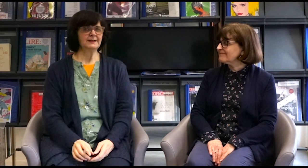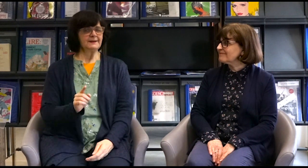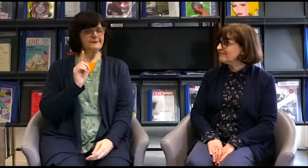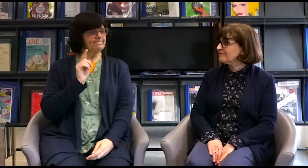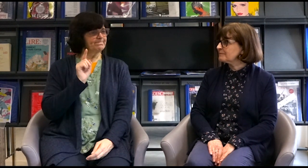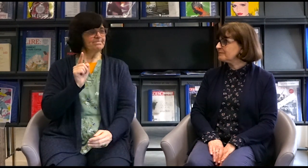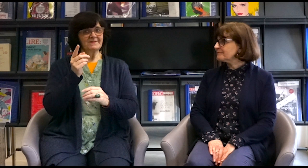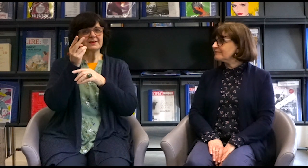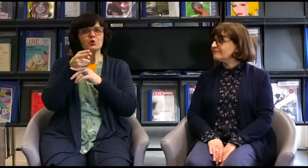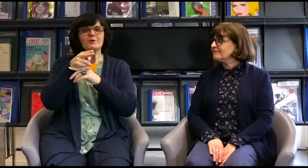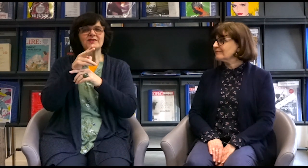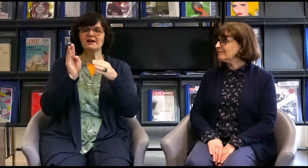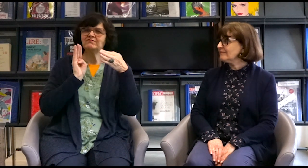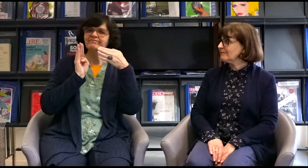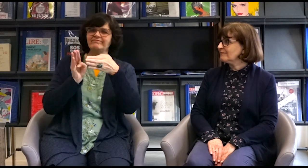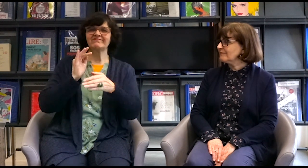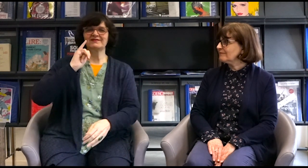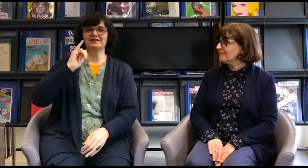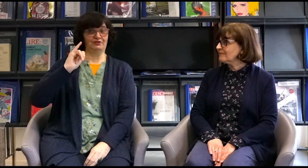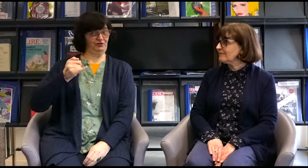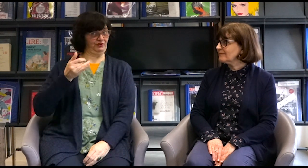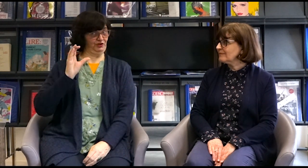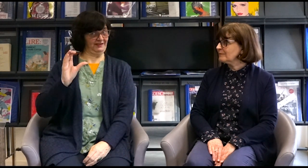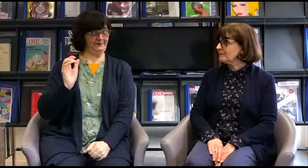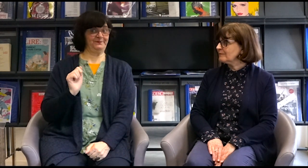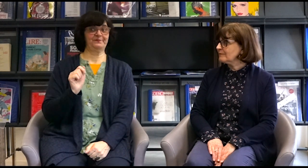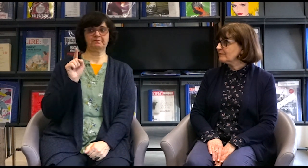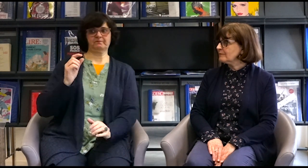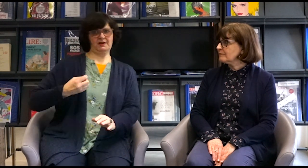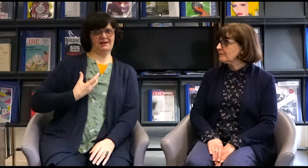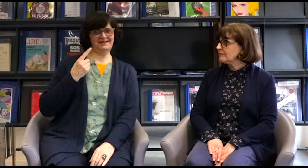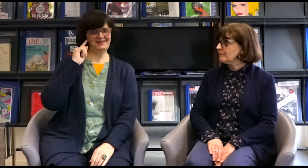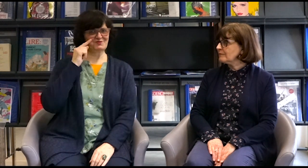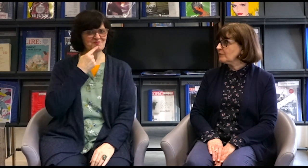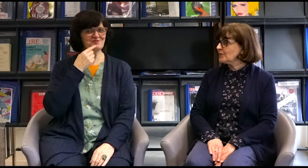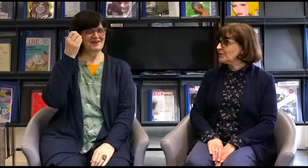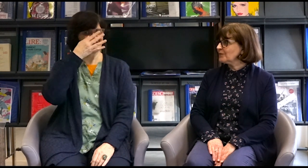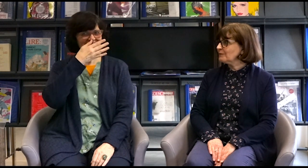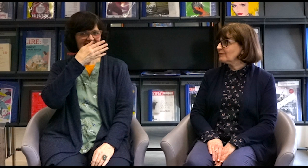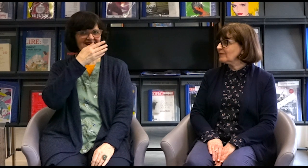Ce documentaire est sur un artiste Sourd américain,